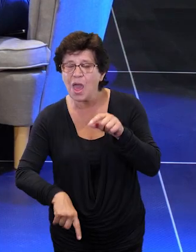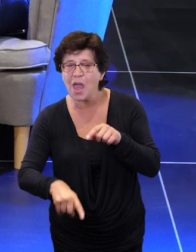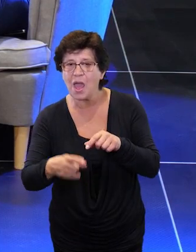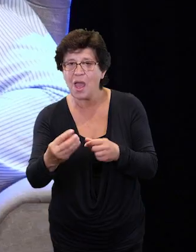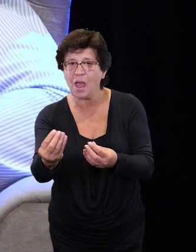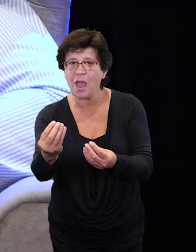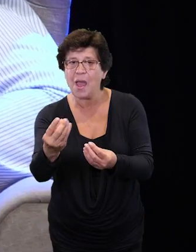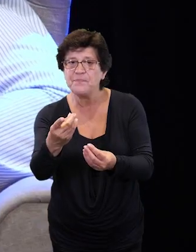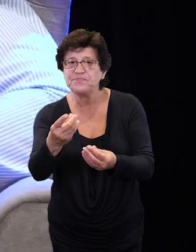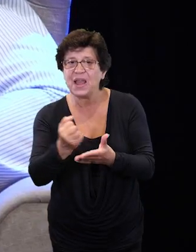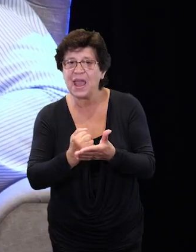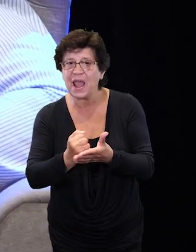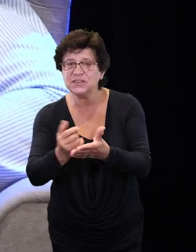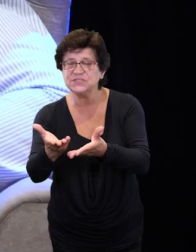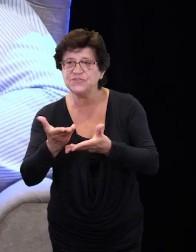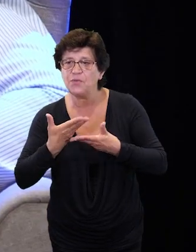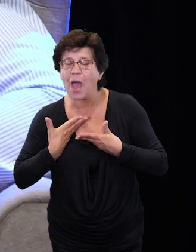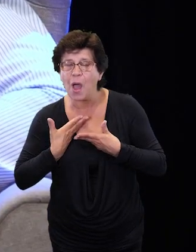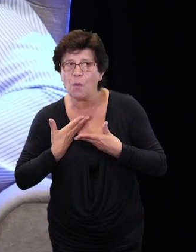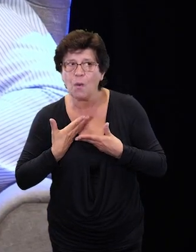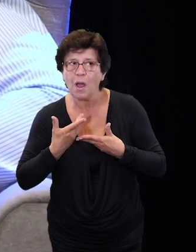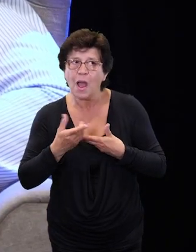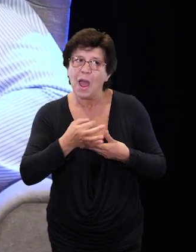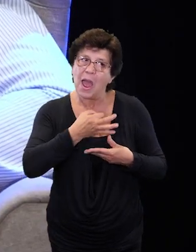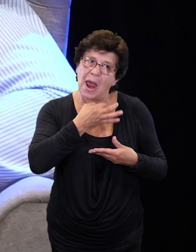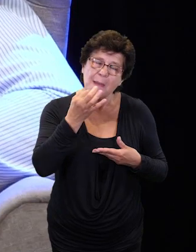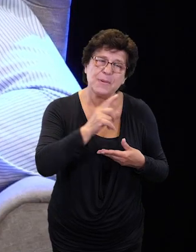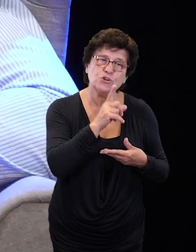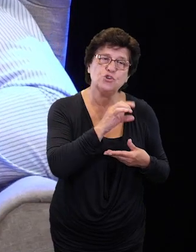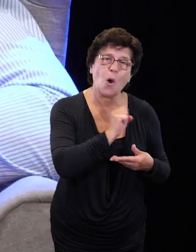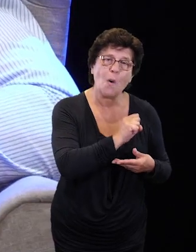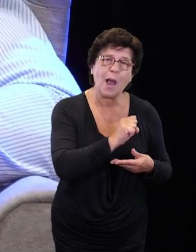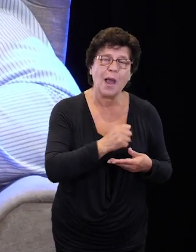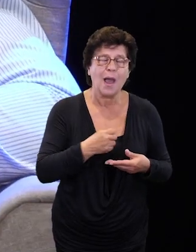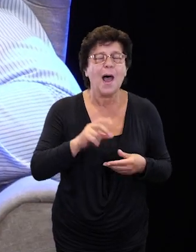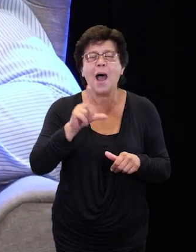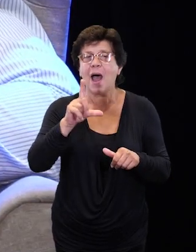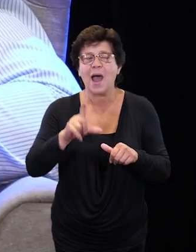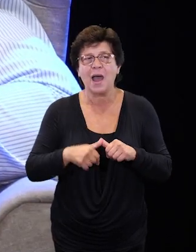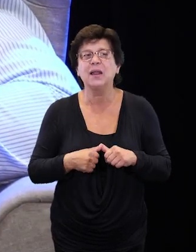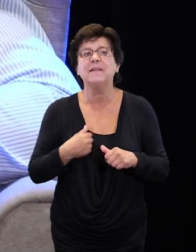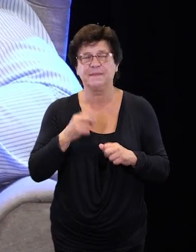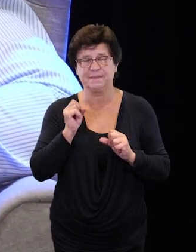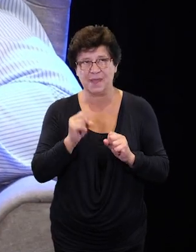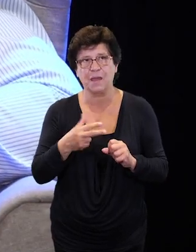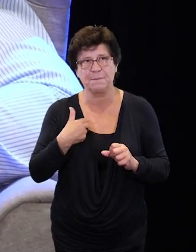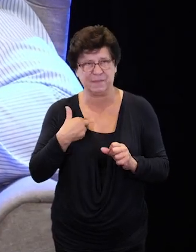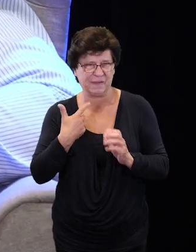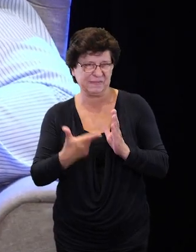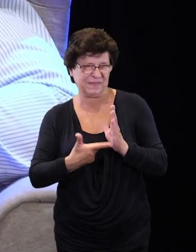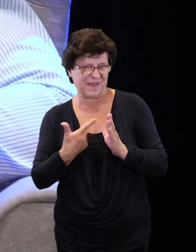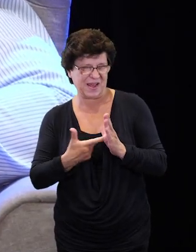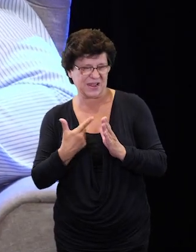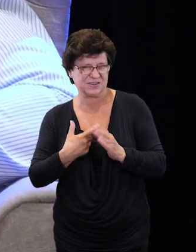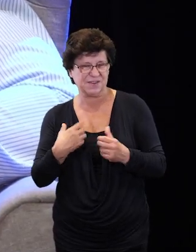Zdarzyło mi się może raz czy dwa razy w życiu, ale tak naprawdę to nie ja wtedy leczyłem tego pacjenta, tylko ten pacjent chciał się pochwalić,